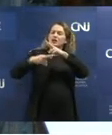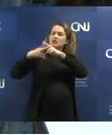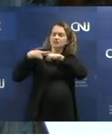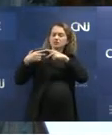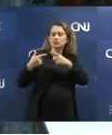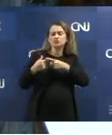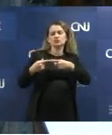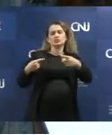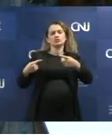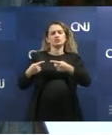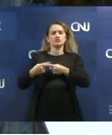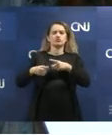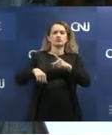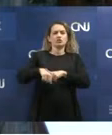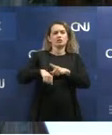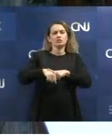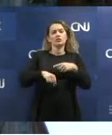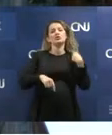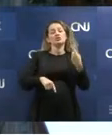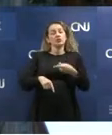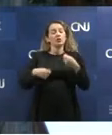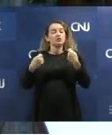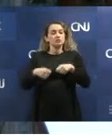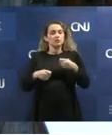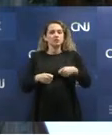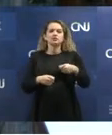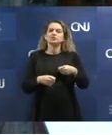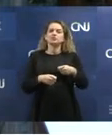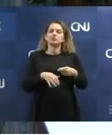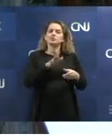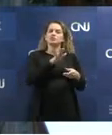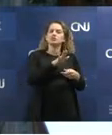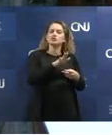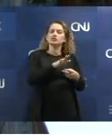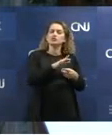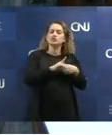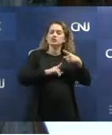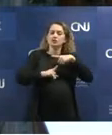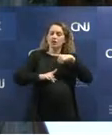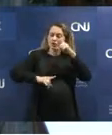E nós precisamos, a meu juízo de indícios, pensar ao PAD em relação a esse e esse fato.